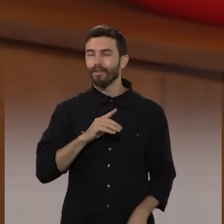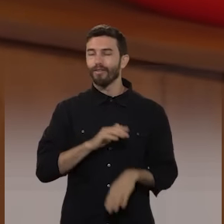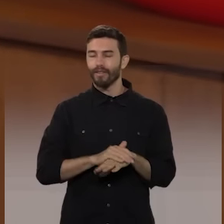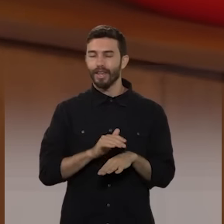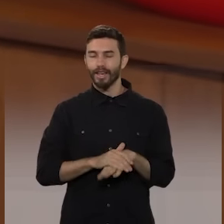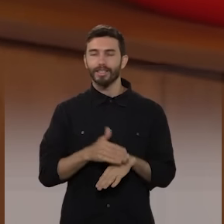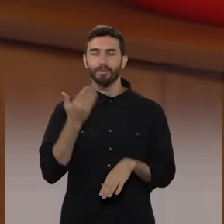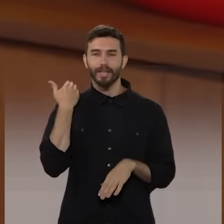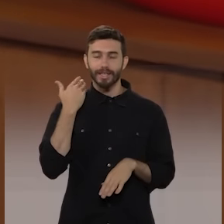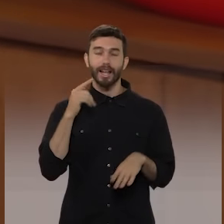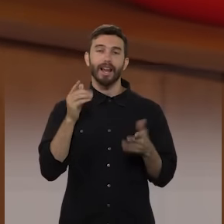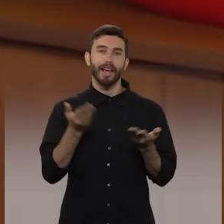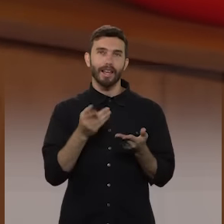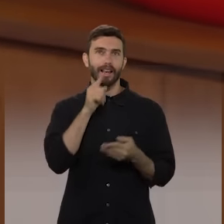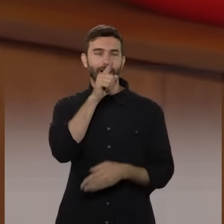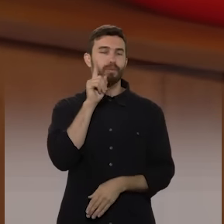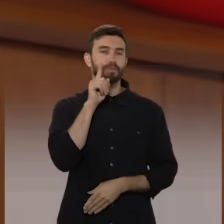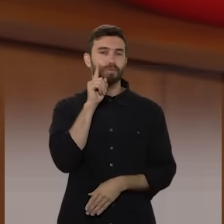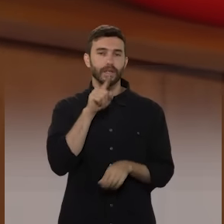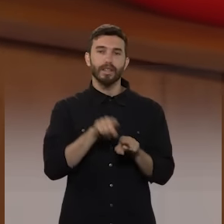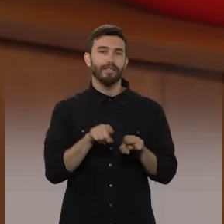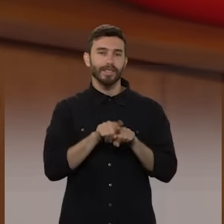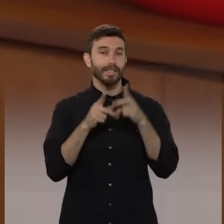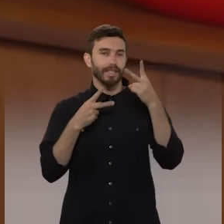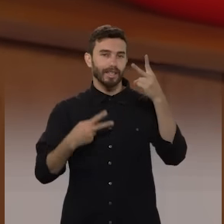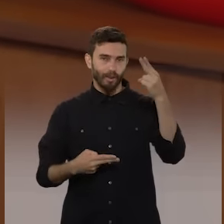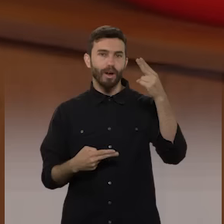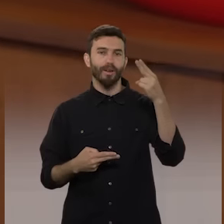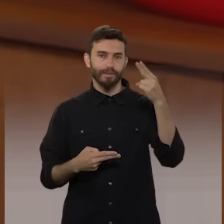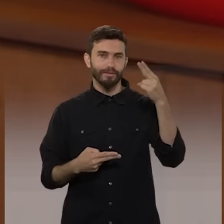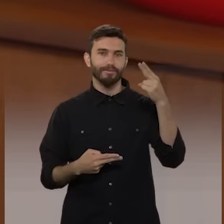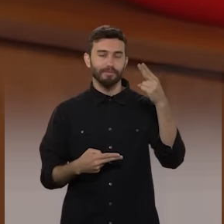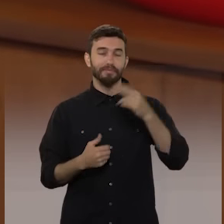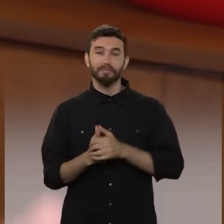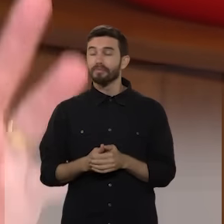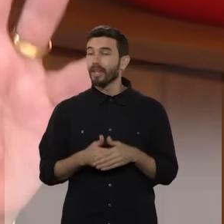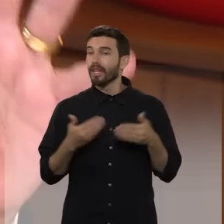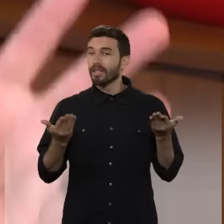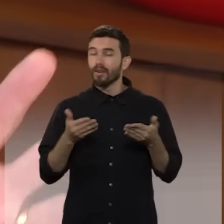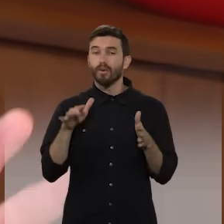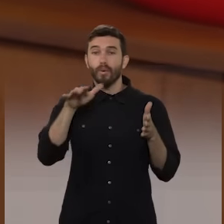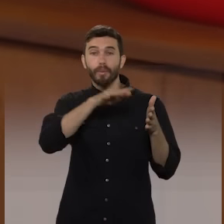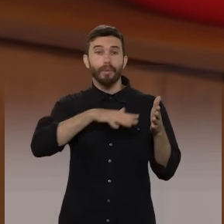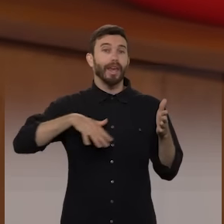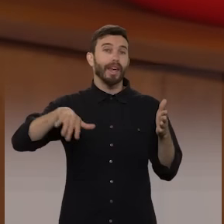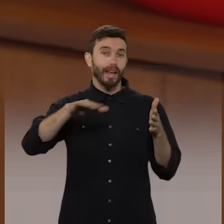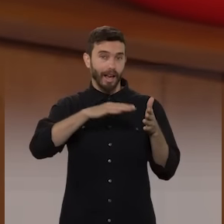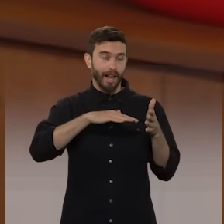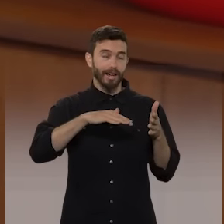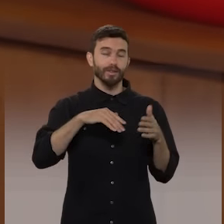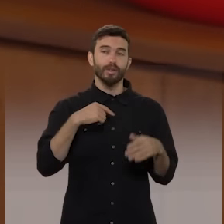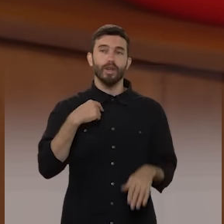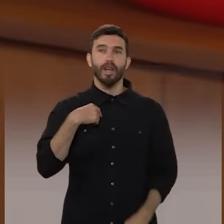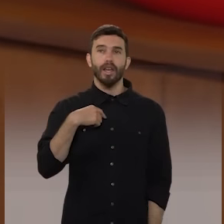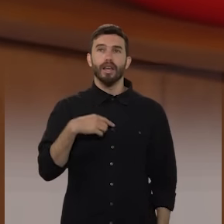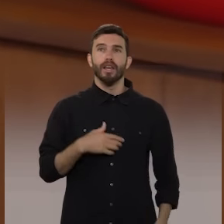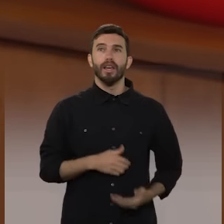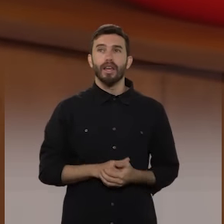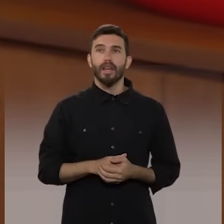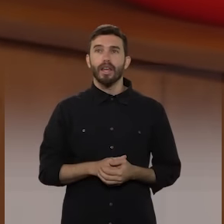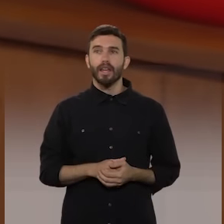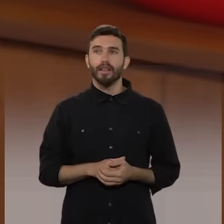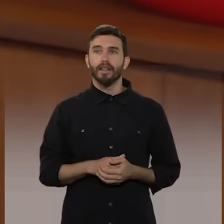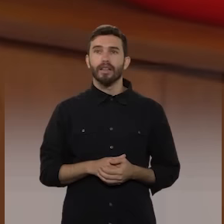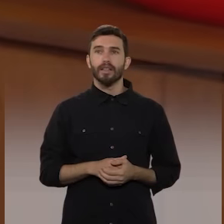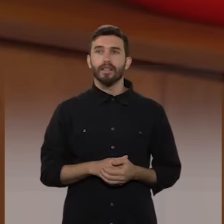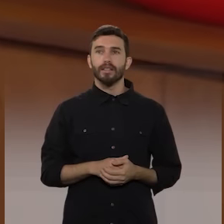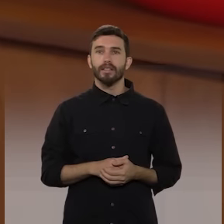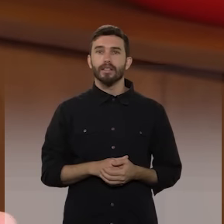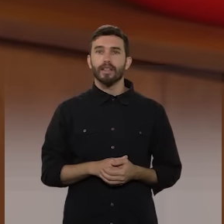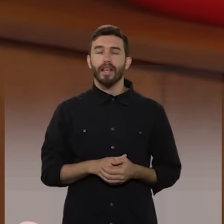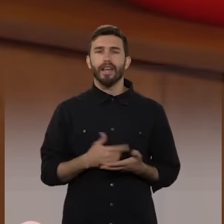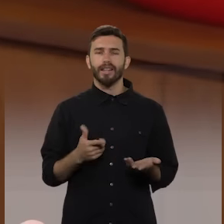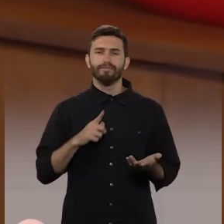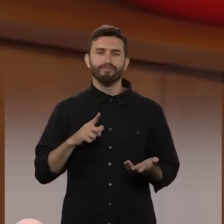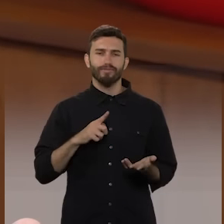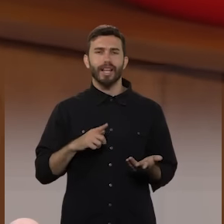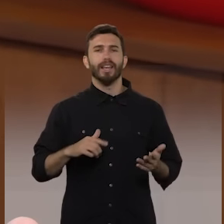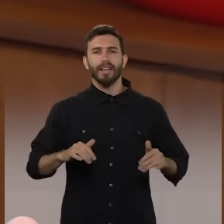no Brasil, nós estamos fazendo fora do Brasil. O mercado no nosso setor, ele sofre, como qualquer